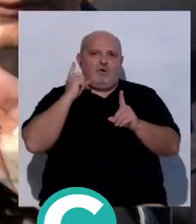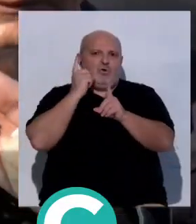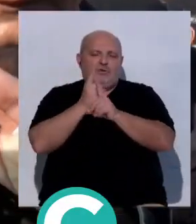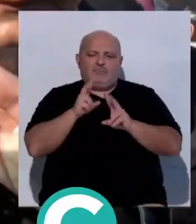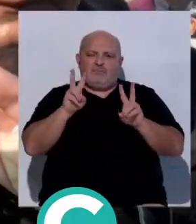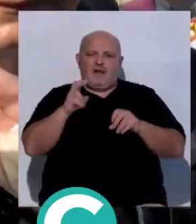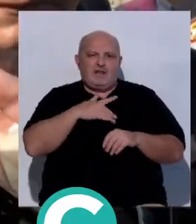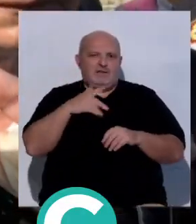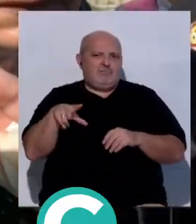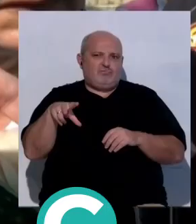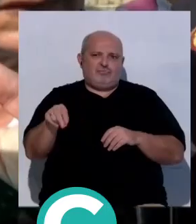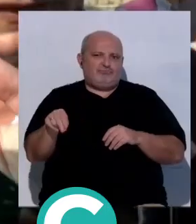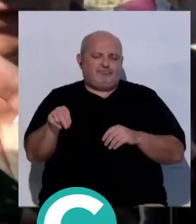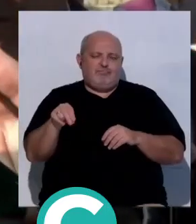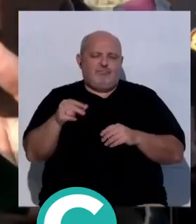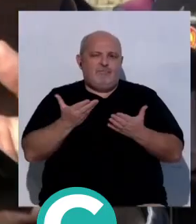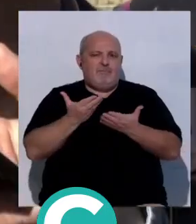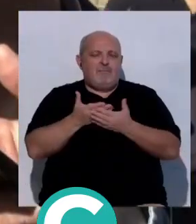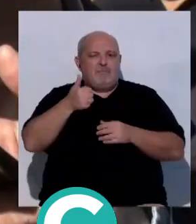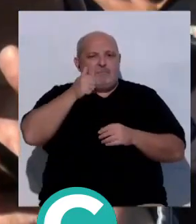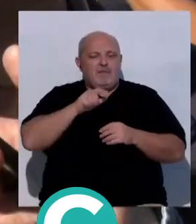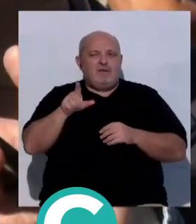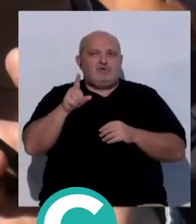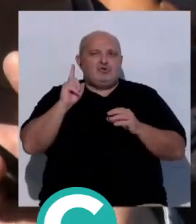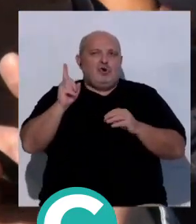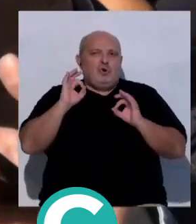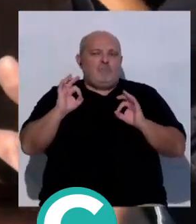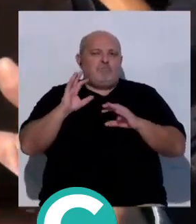amnistía que está planteando Pedro Sánchez solo y exclusivamente para mantenerse en el